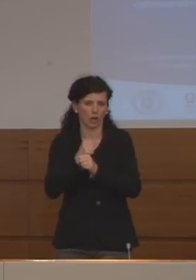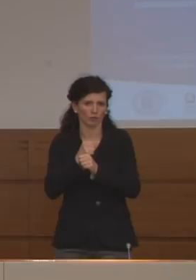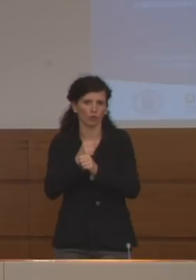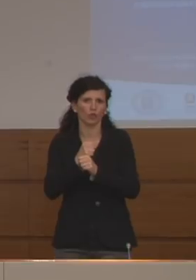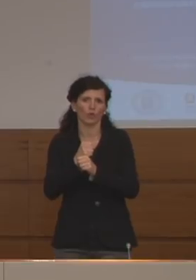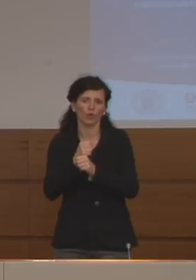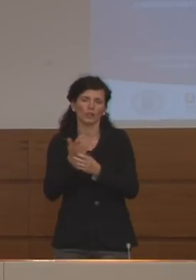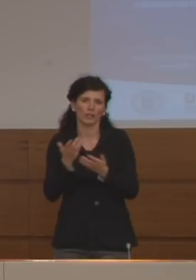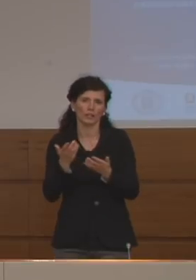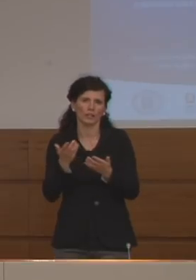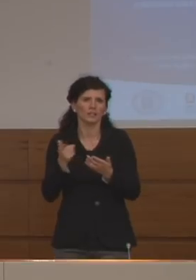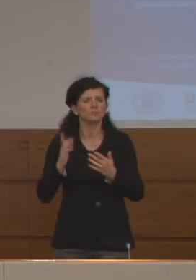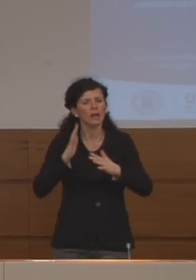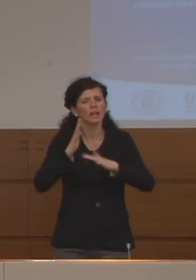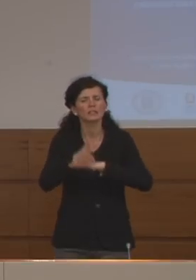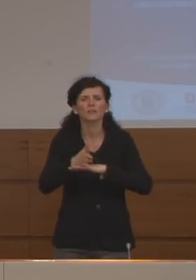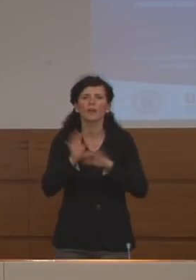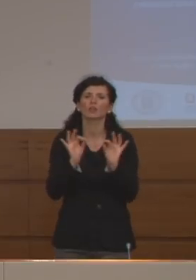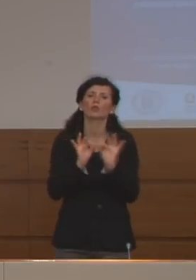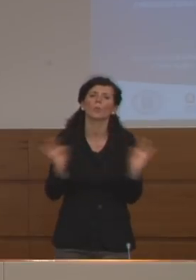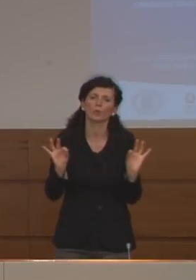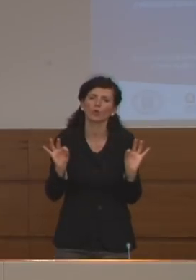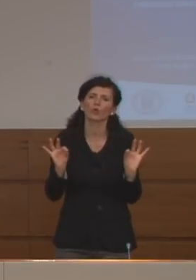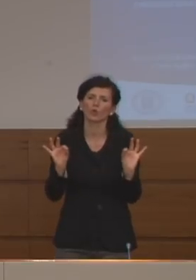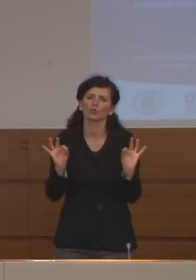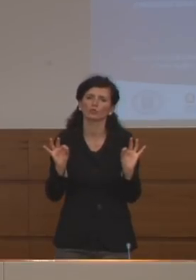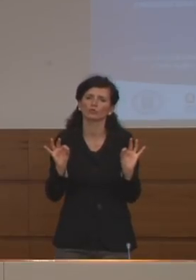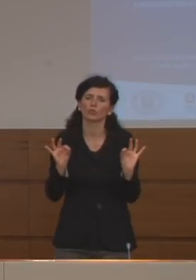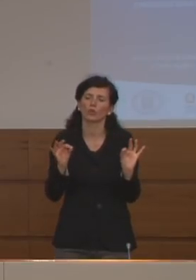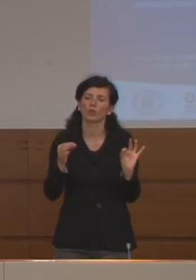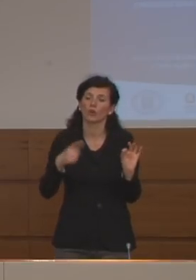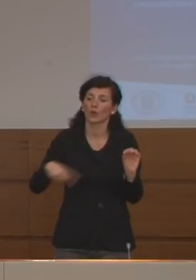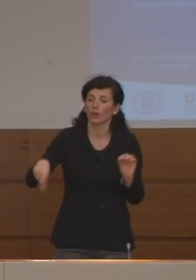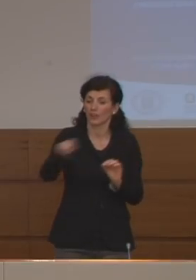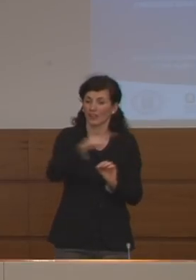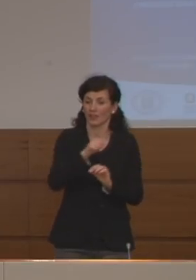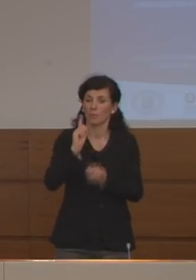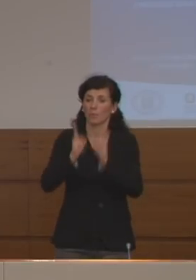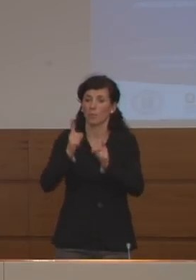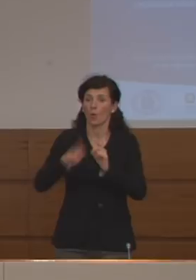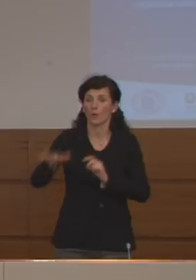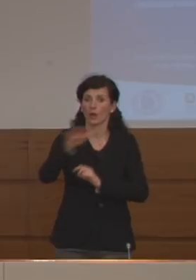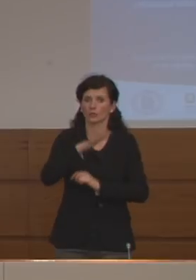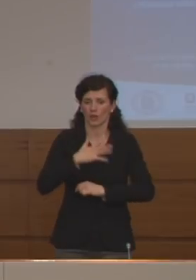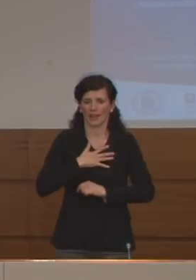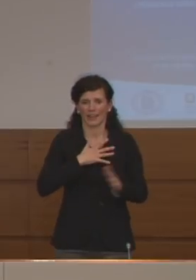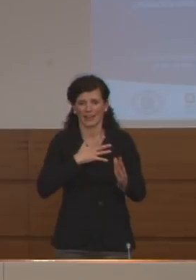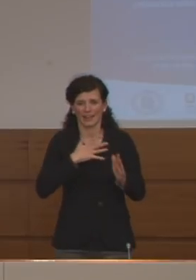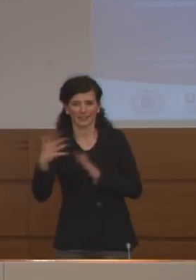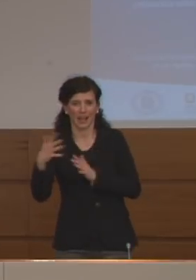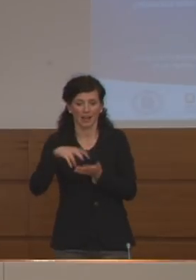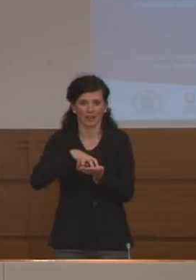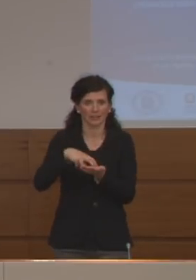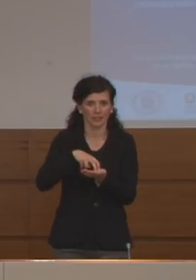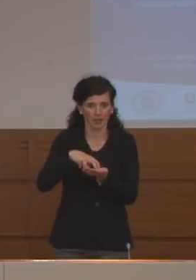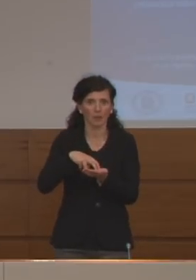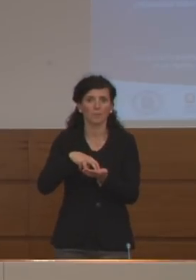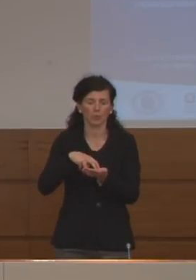che ha significato un'infezione pandemica come questa, cioè il ruolo degli